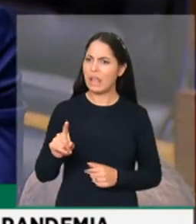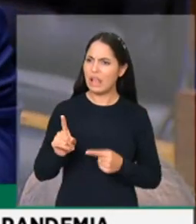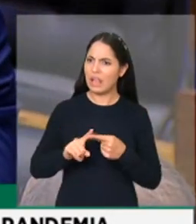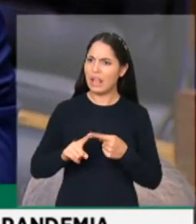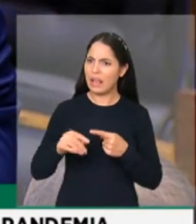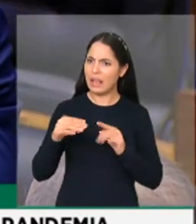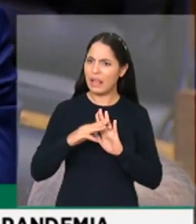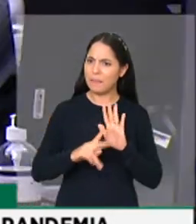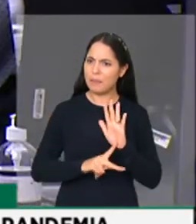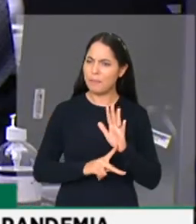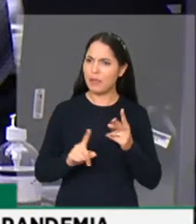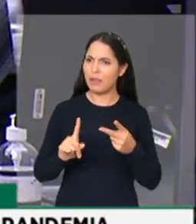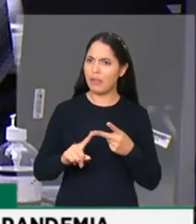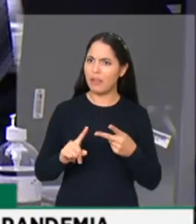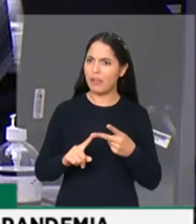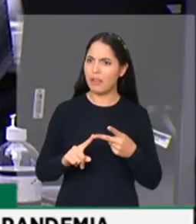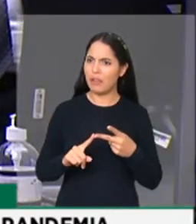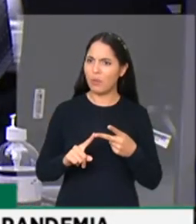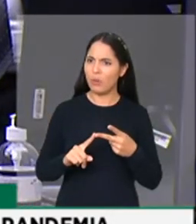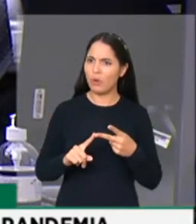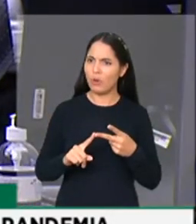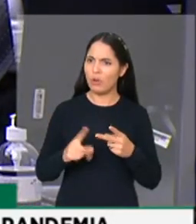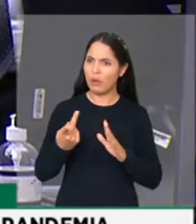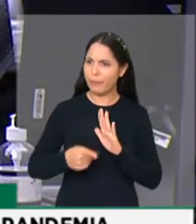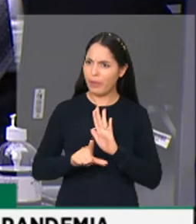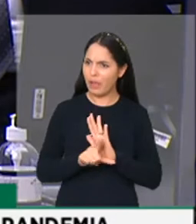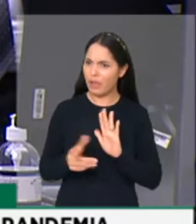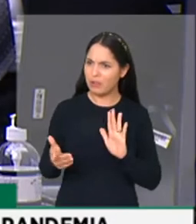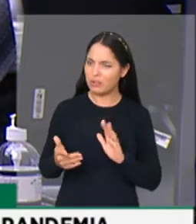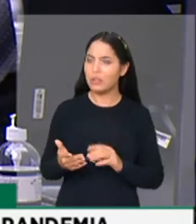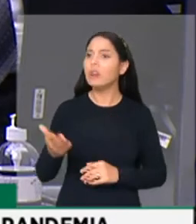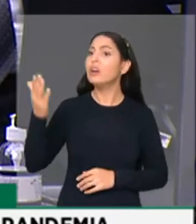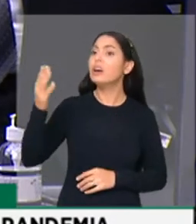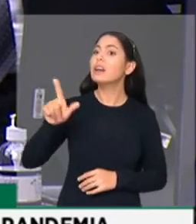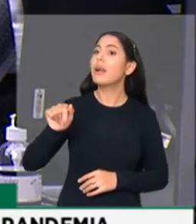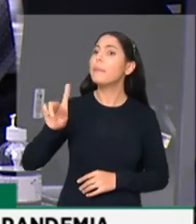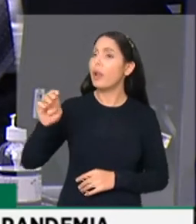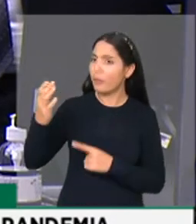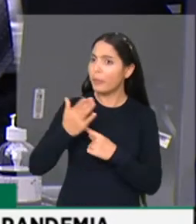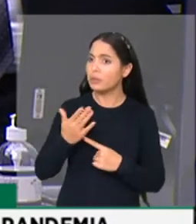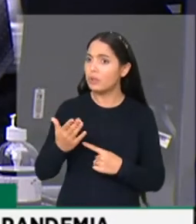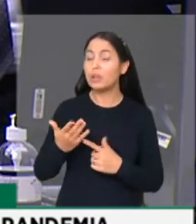DEVE SER UM PL, NÃO? NÃO TEM MP 14. [DEPUTADO]: DIZ AÍ GABRIEL. [PRESIDENTE]: É 1036